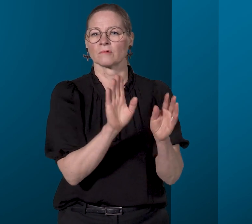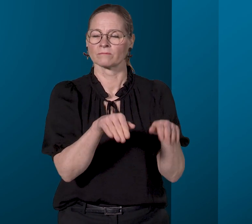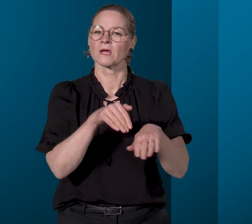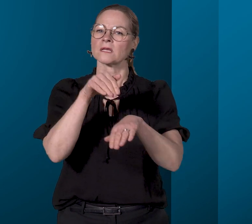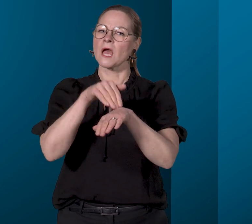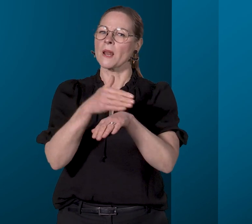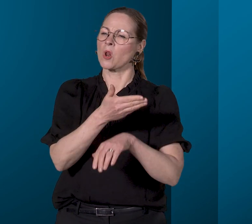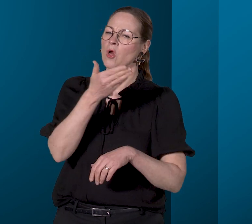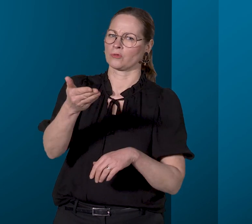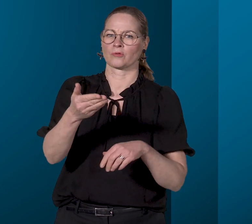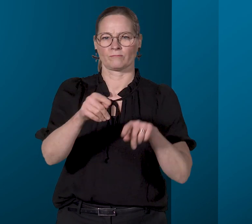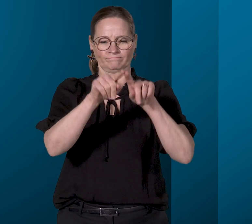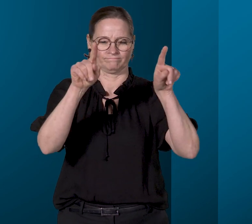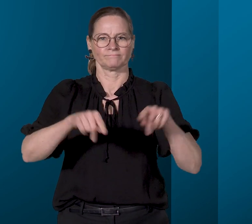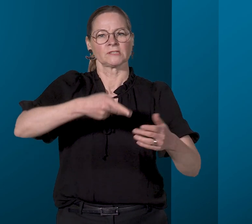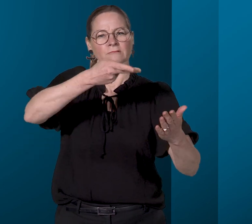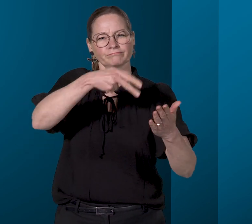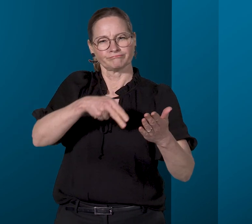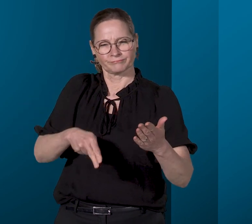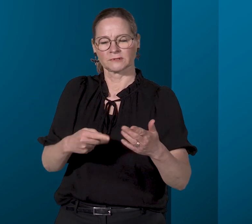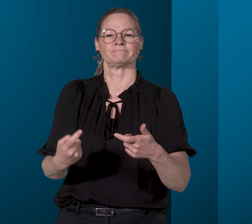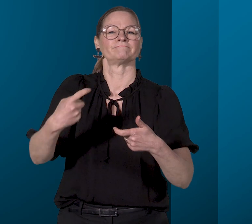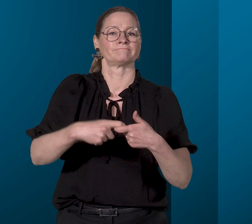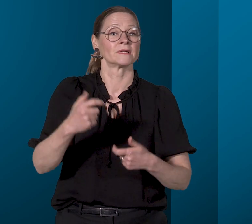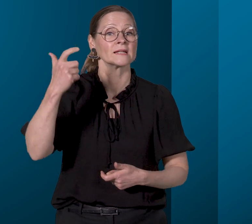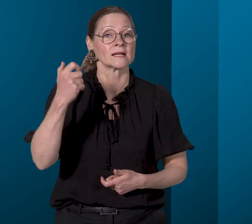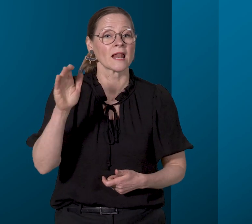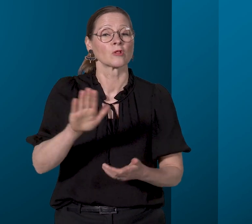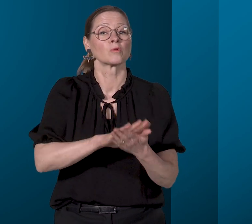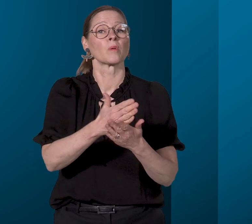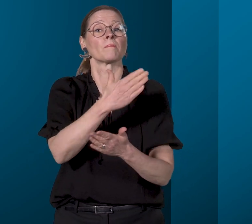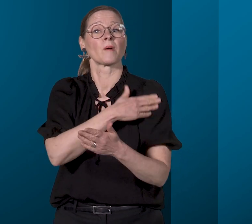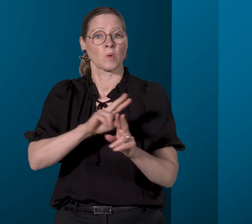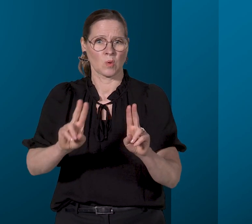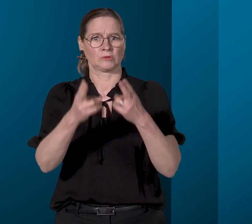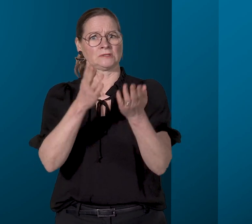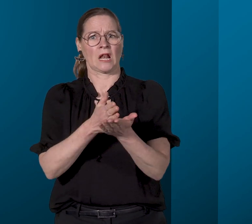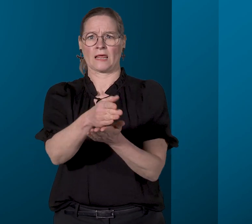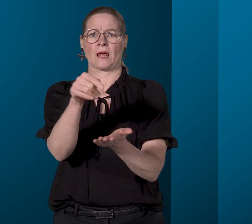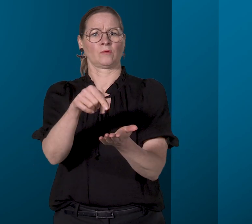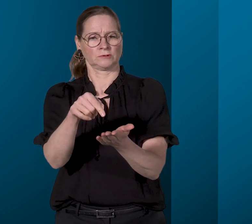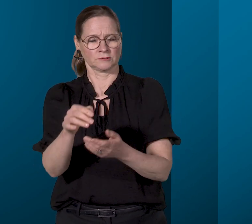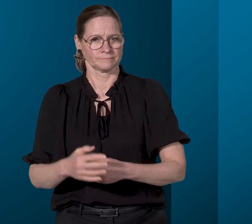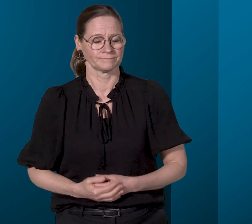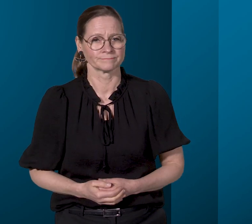ovat allekirjoittaneet kannanoton koskien - Kelan uutta tulkkauspalvelua koskevaa linjausta.